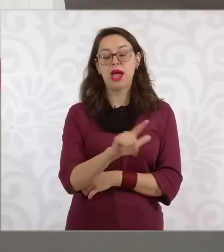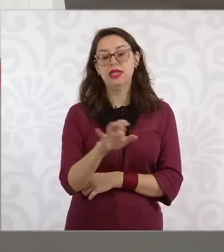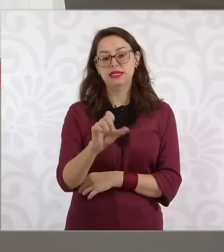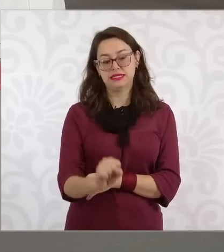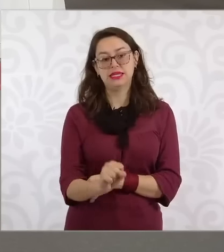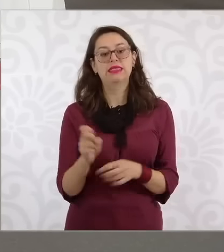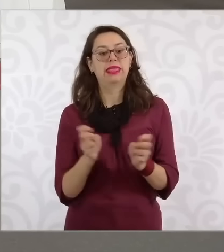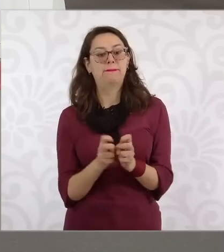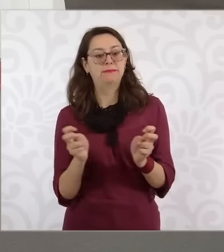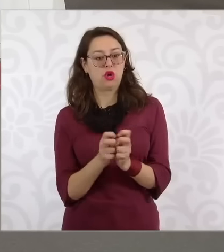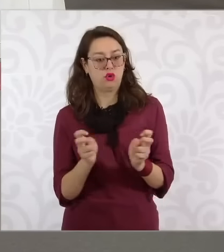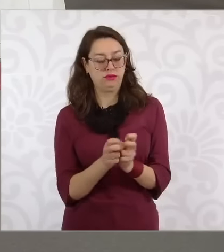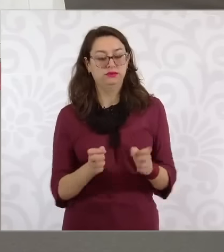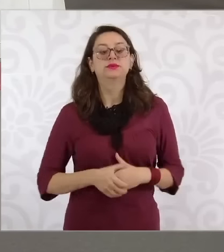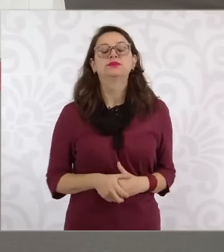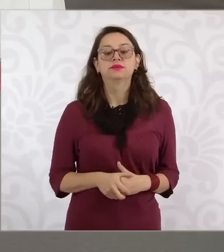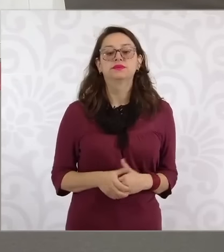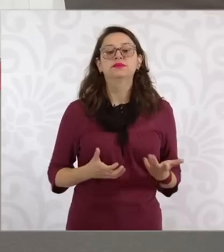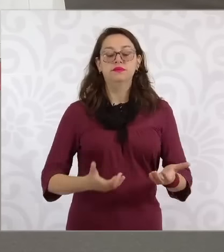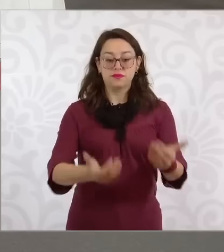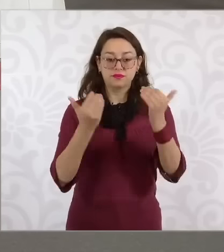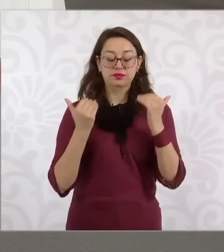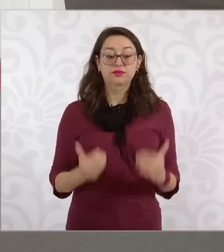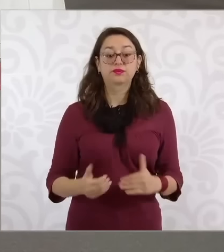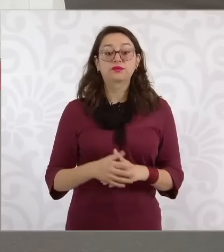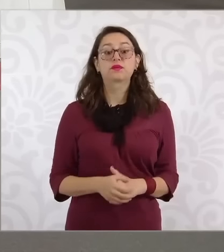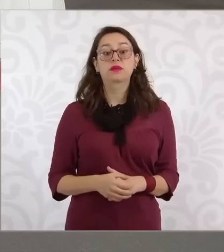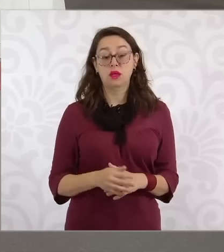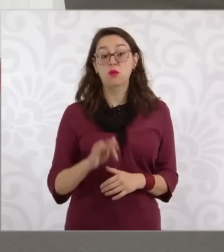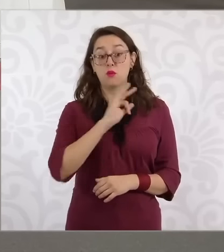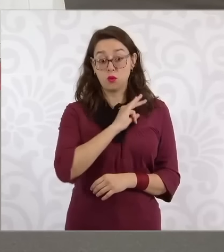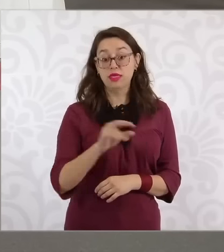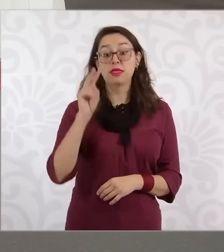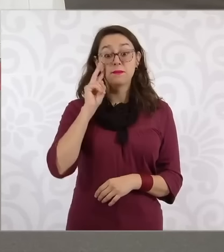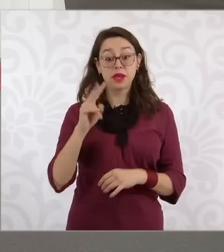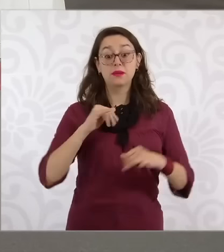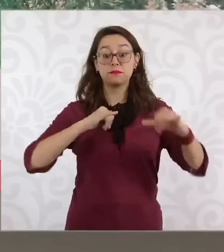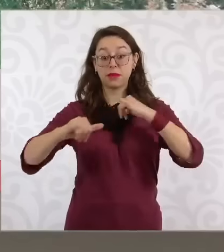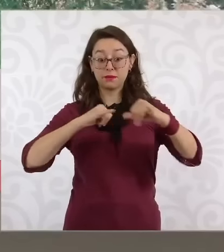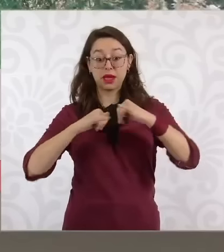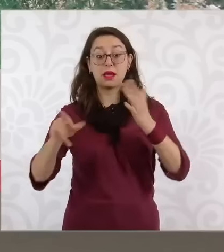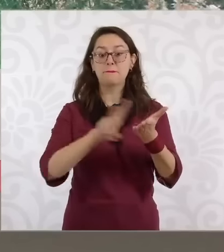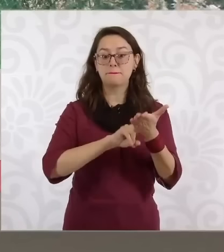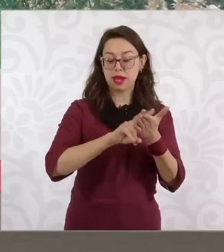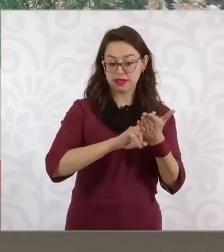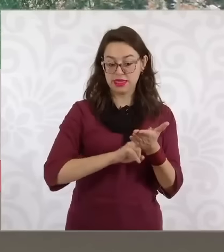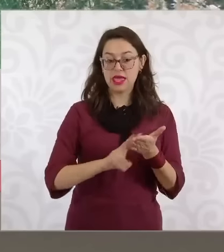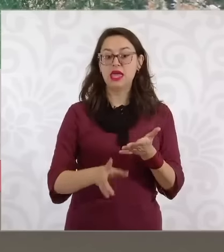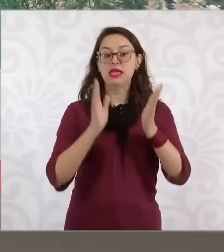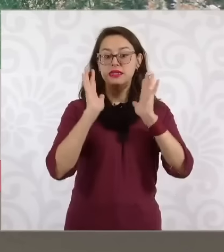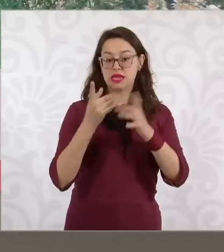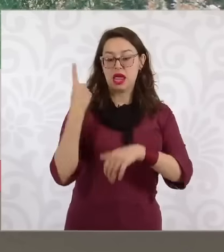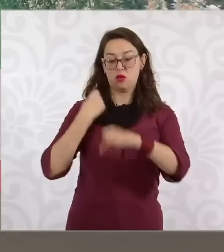compromisos. Adelante. Y ahora uno por uno. Aquí se ve en verde los tramos que se hicieron en 2025,